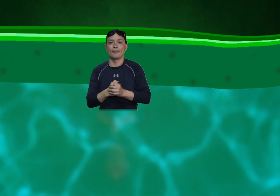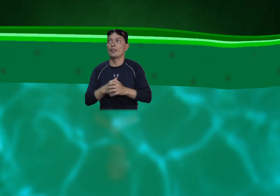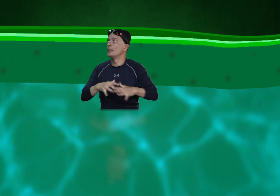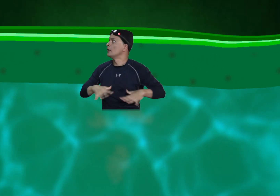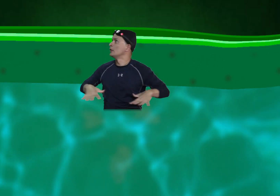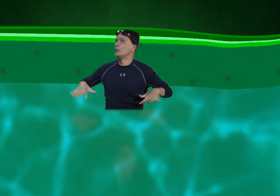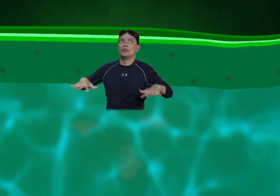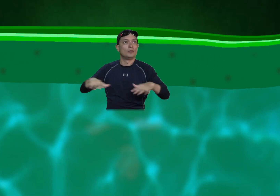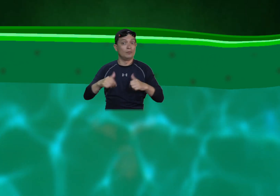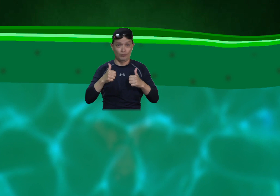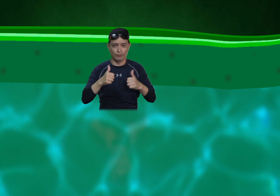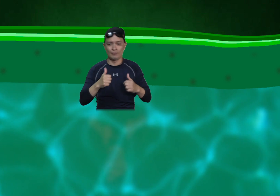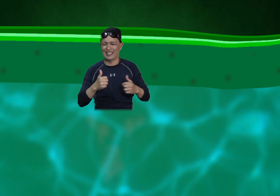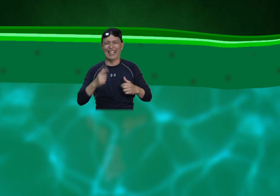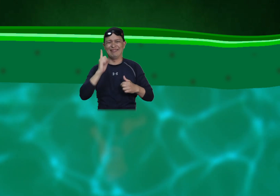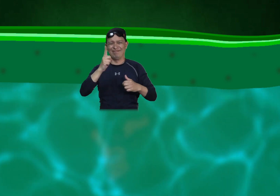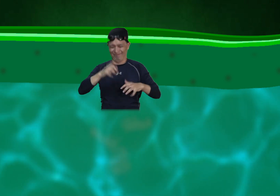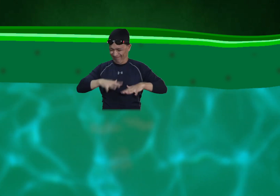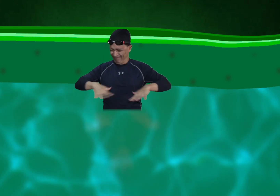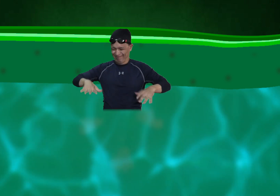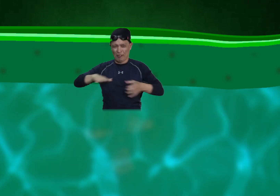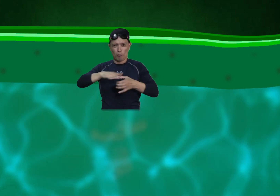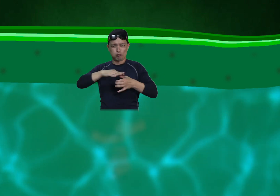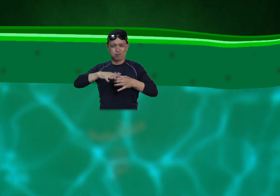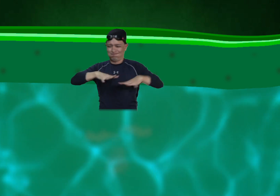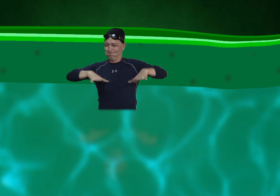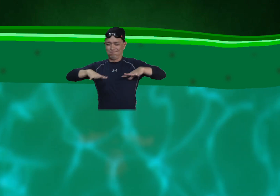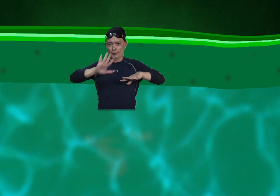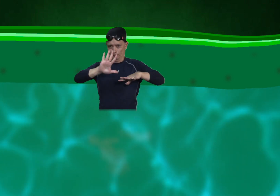Como pueden ver estoy rodeado del citoplasma, voy a sacar un poco…